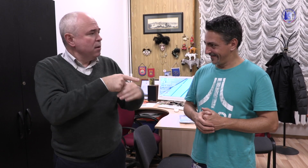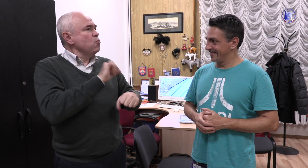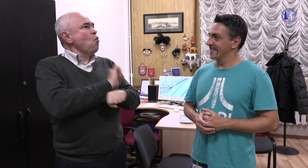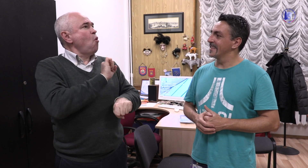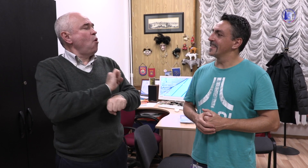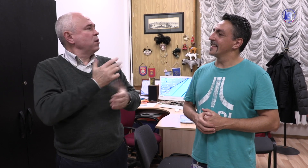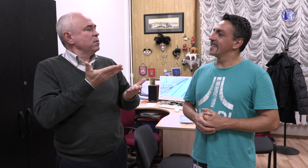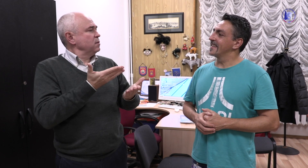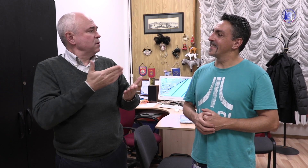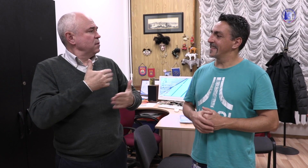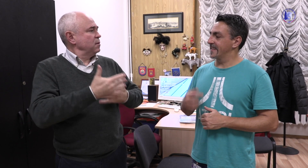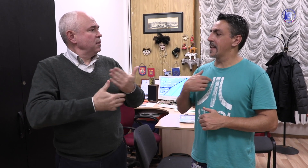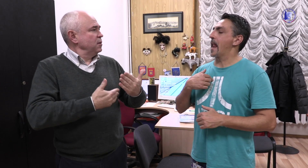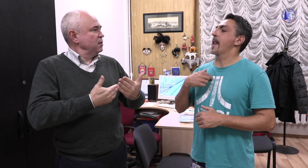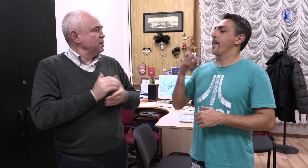После школы кем работали?